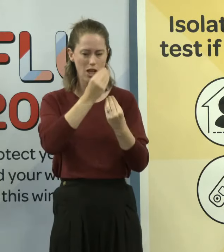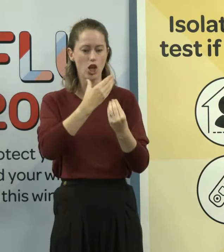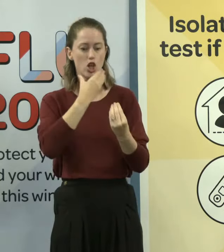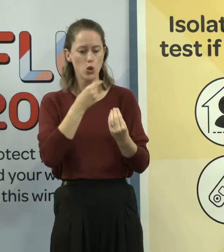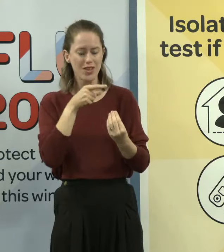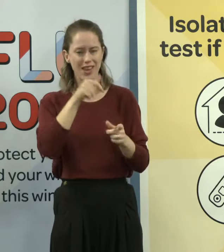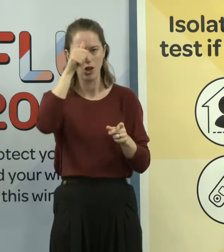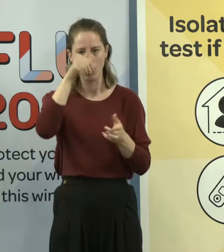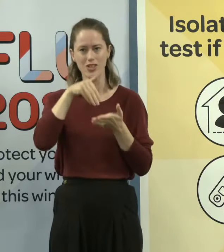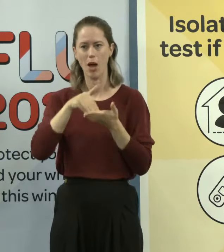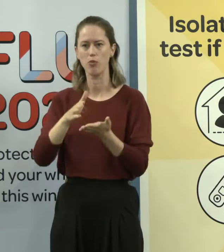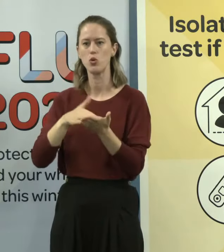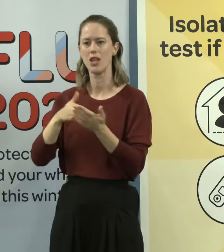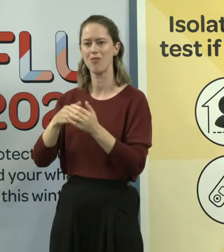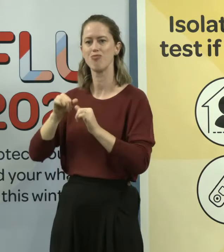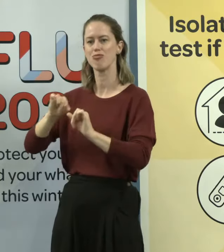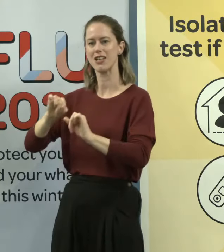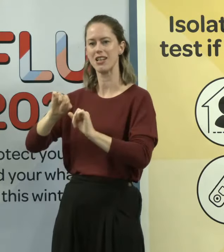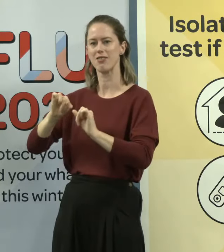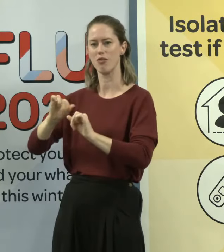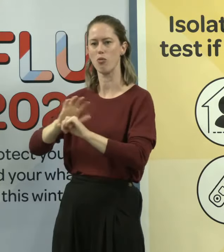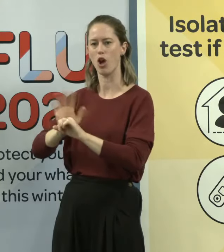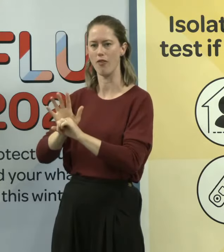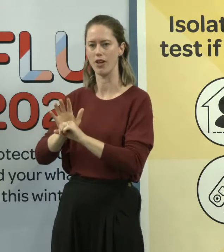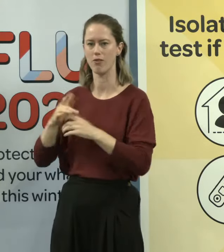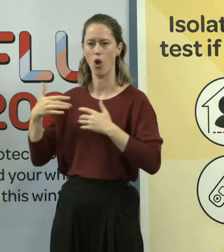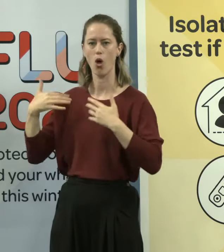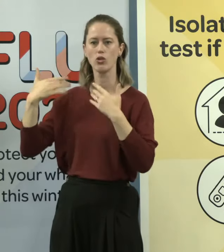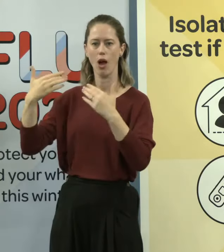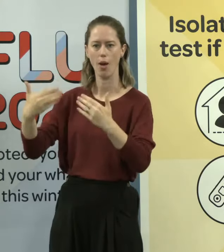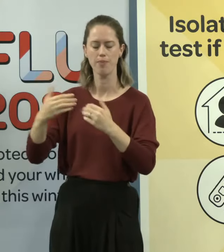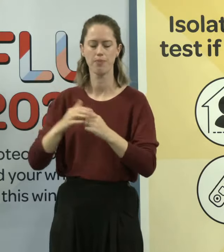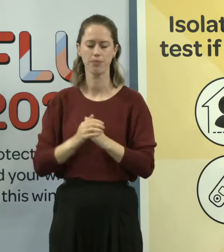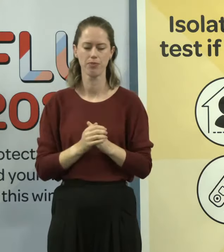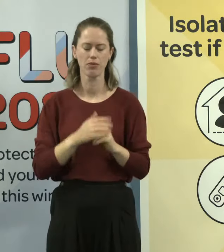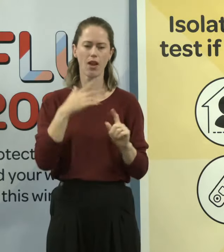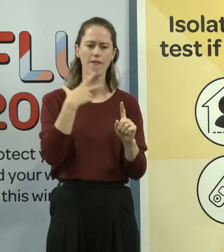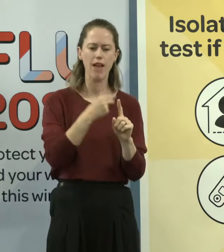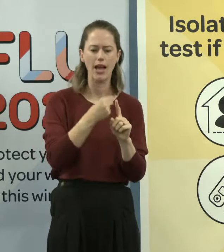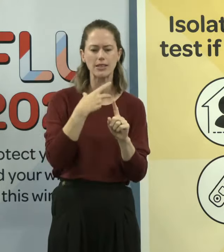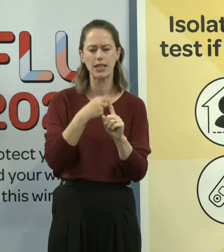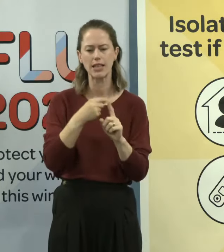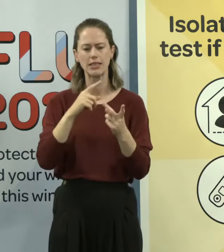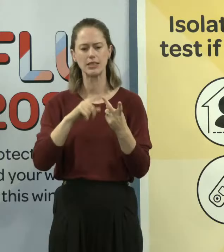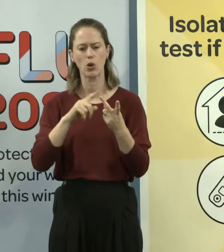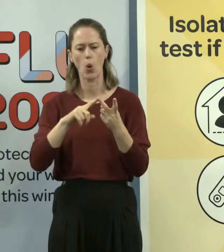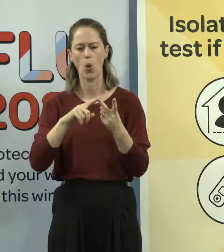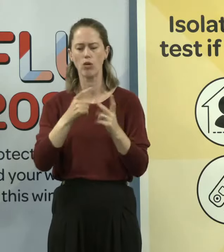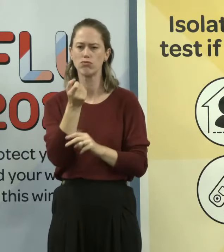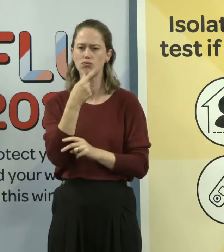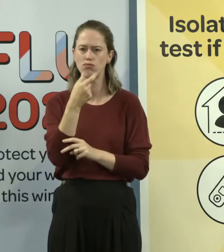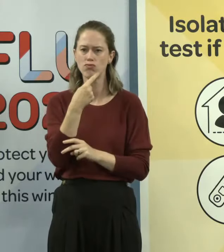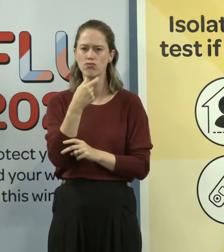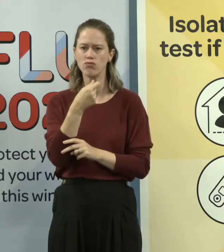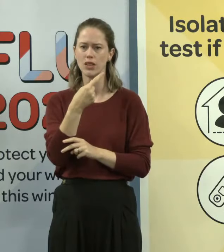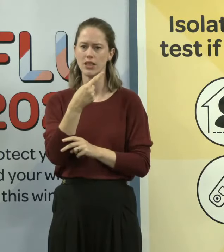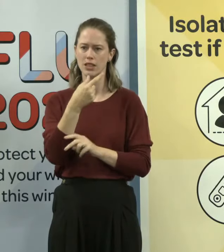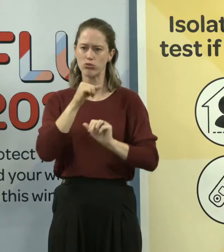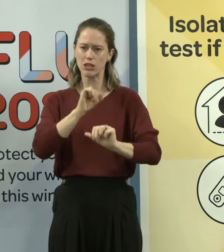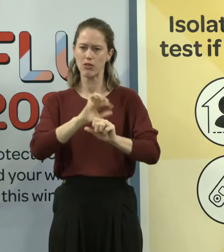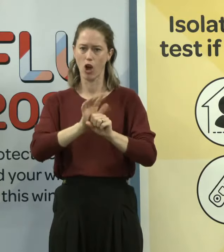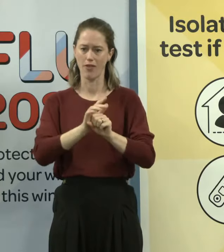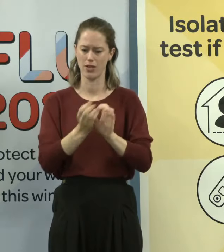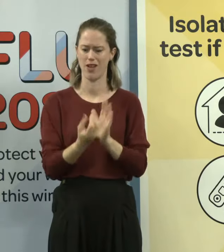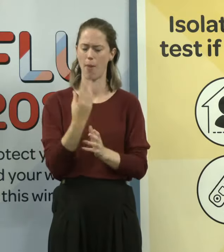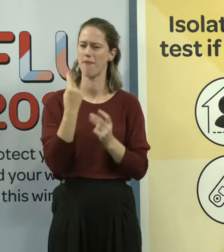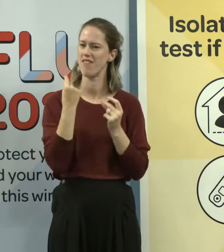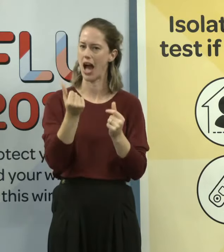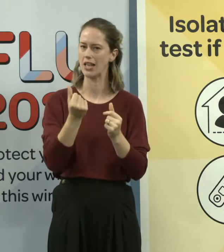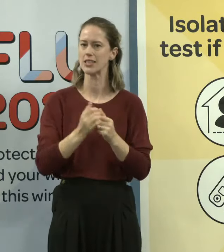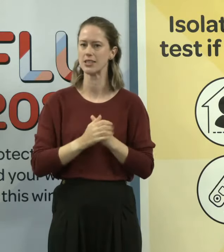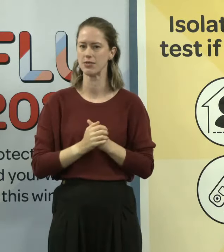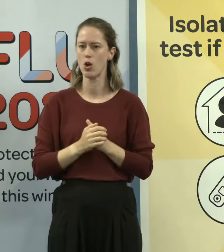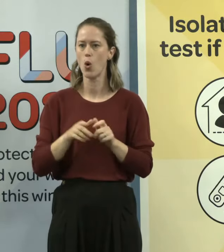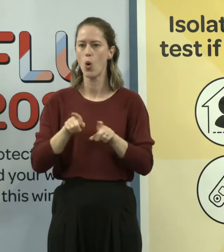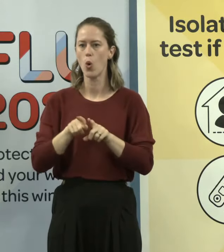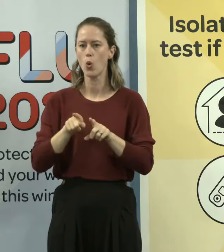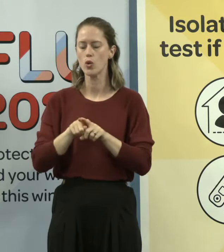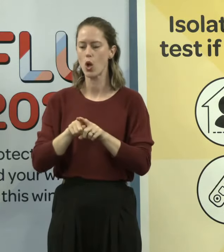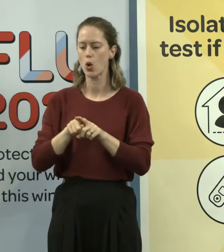pai ake i te wa haere tonu, kua